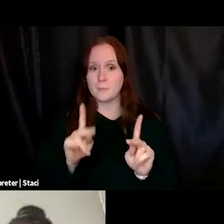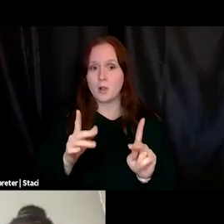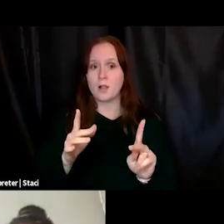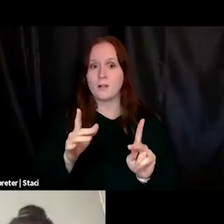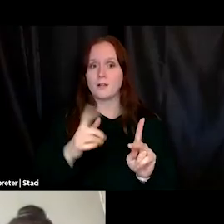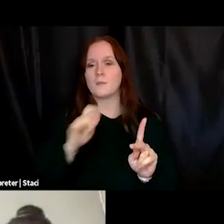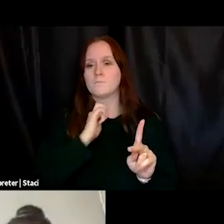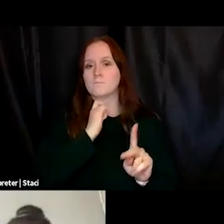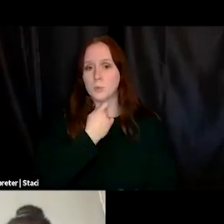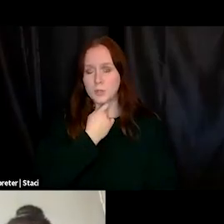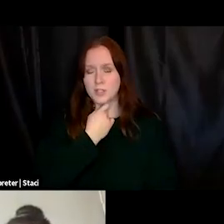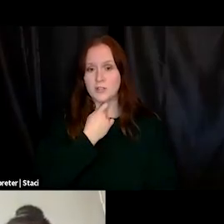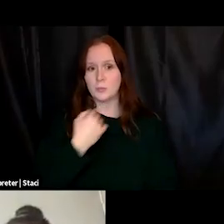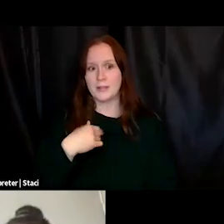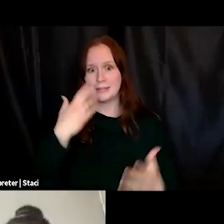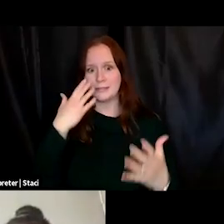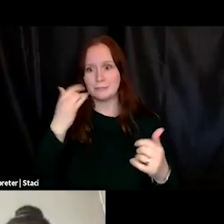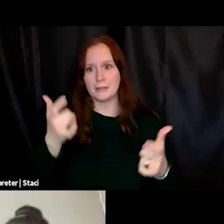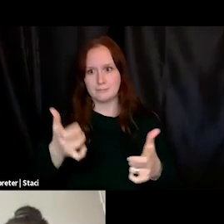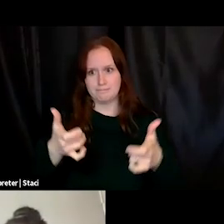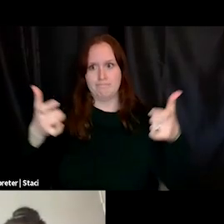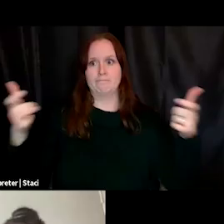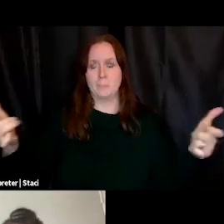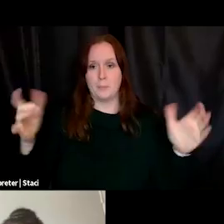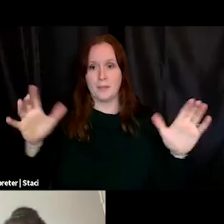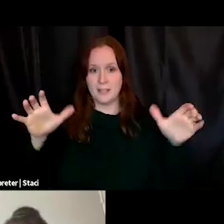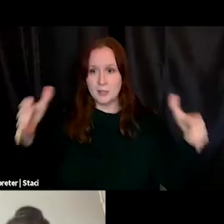estas funciones de accesibilidad estén disponibles hoy.